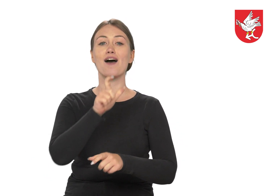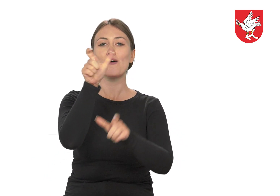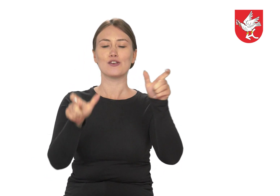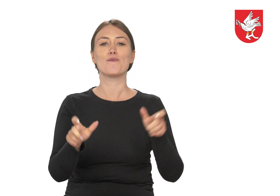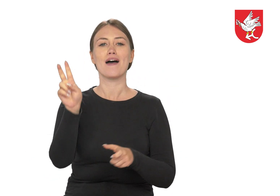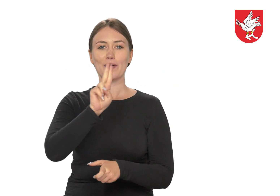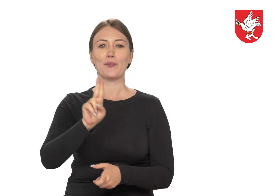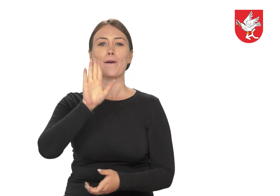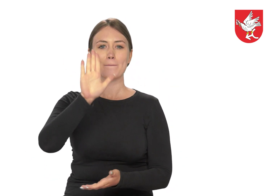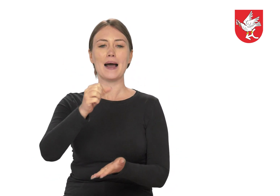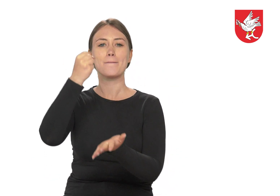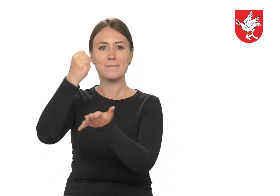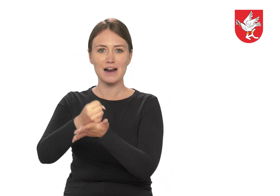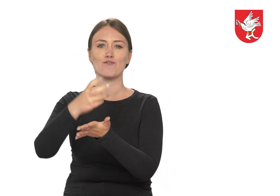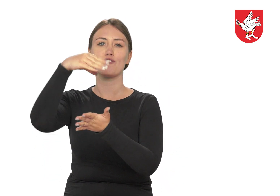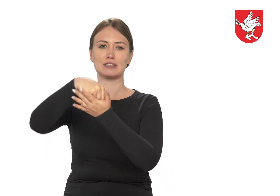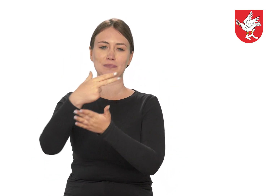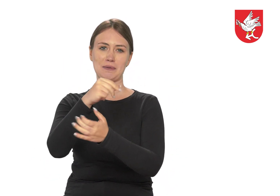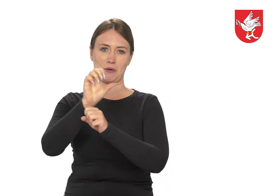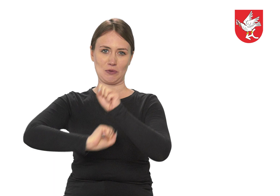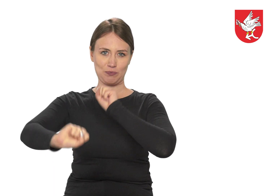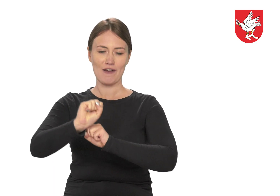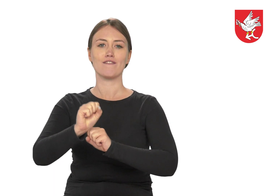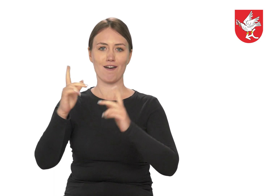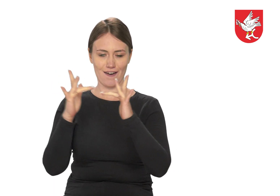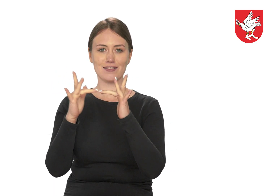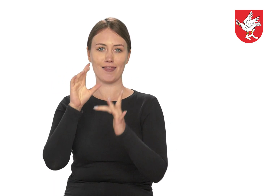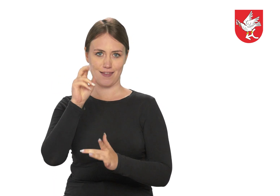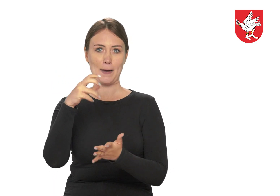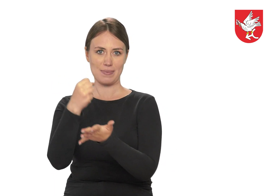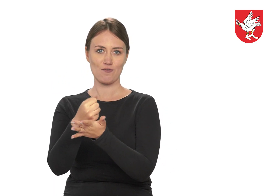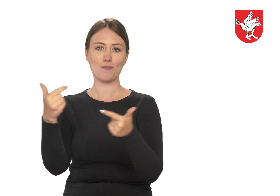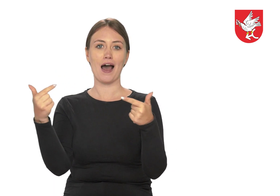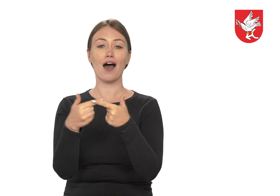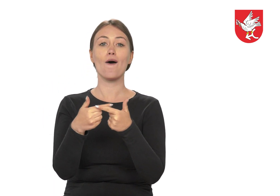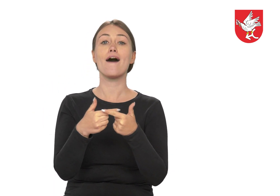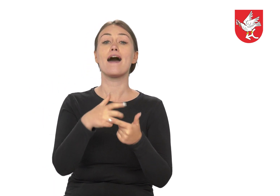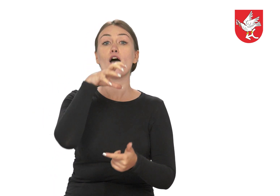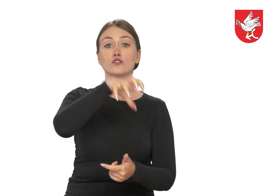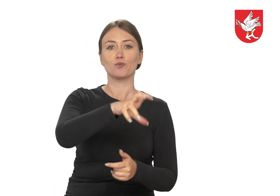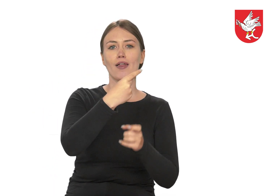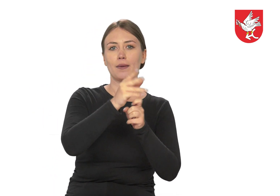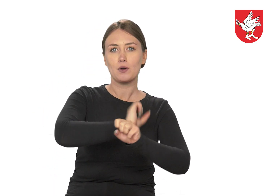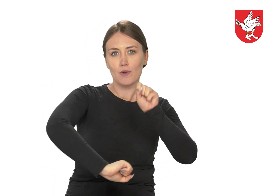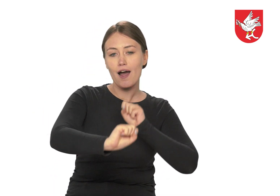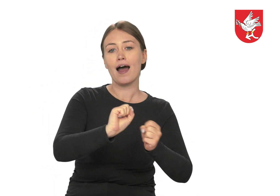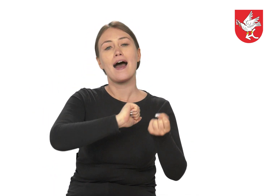osobie posiadającej prawomocne orzeczenie o niepełnosprawności, orzeczenie o stopniu niepełnosprawności